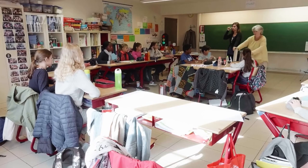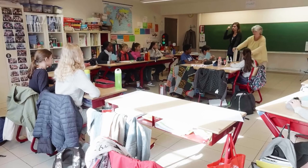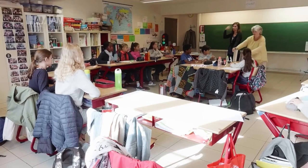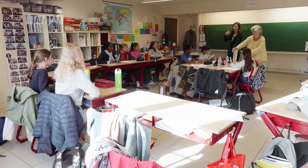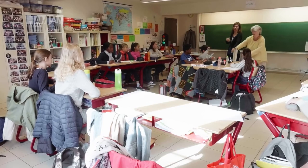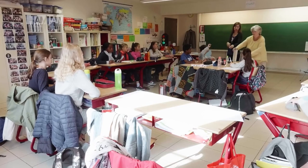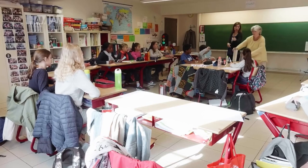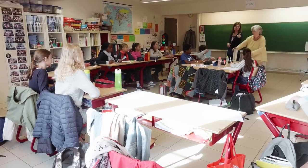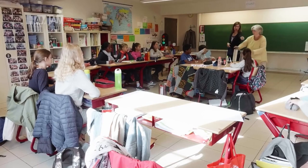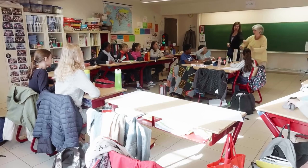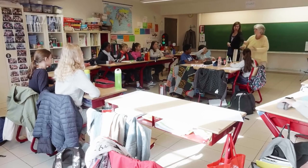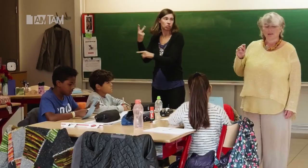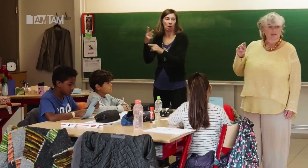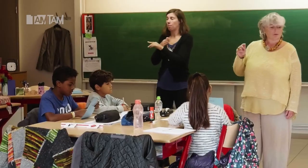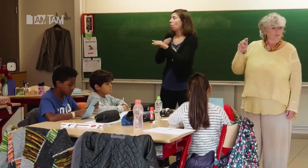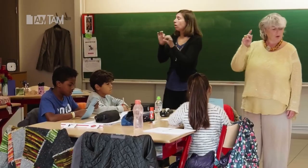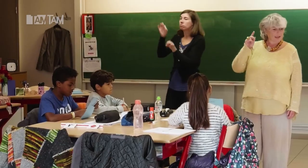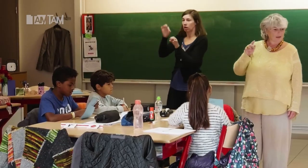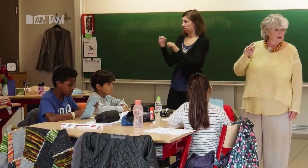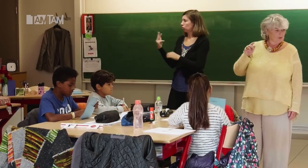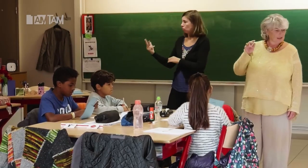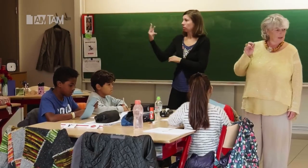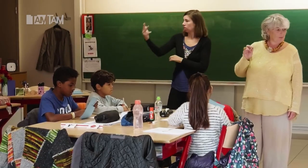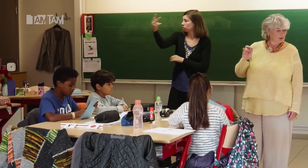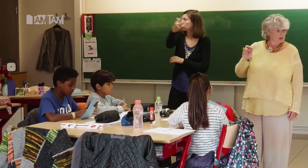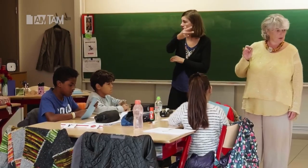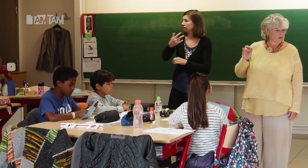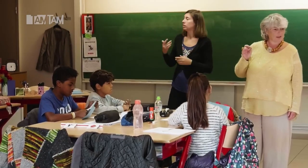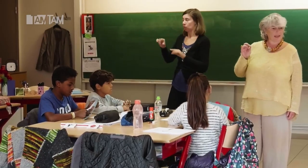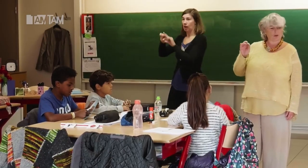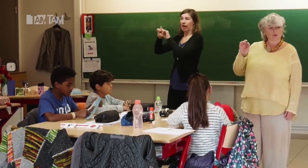et si en plus comme chez nous, une succession de groupes, ça devient culturel dans l'école.